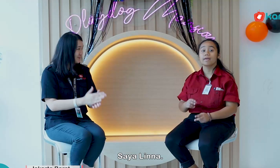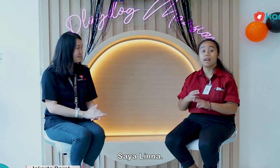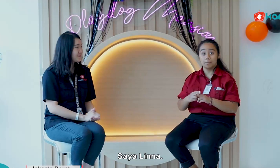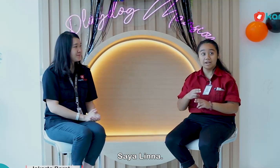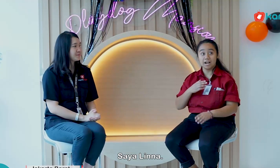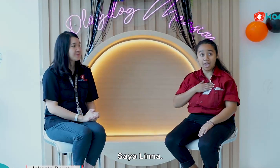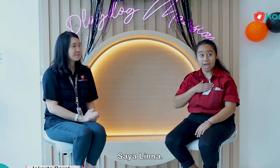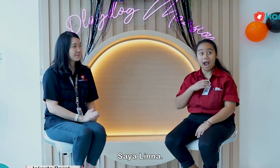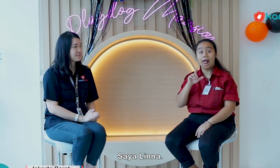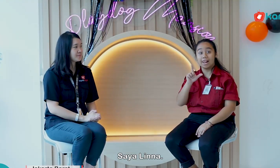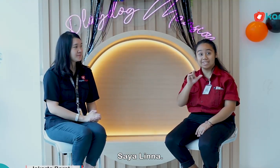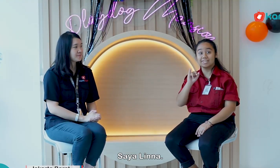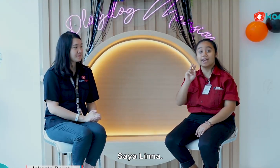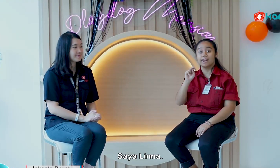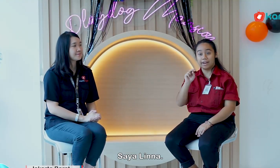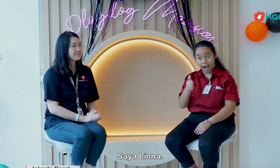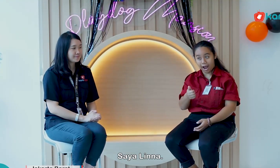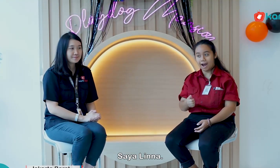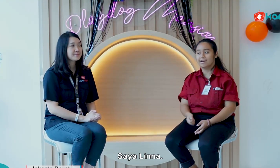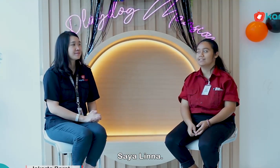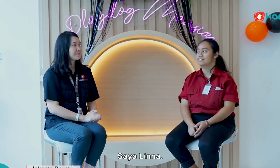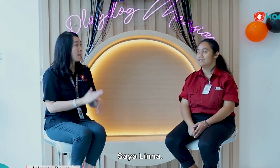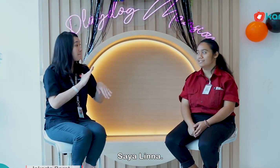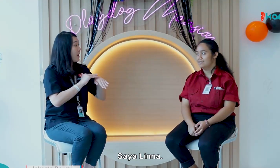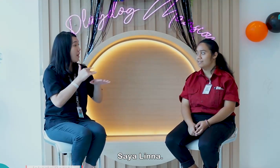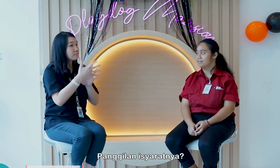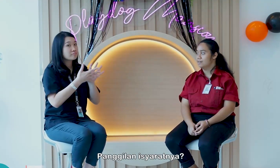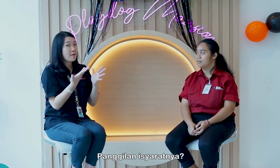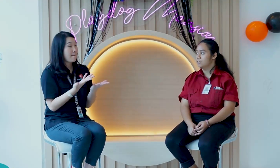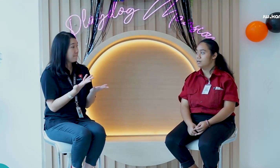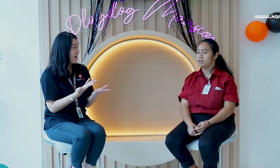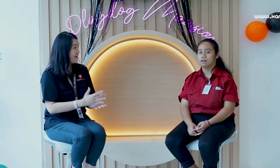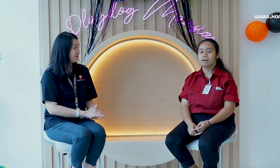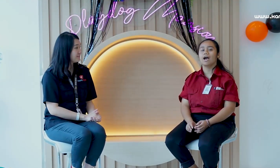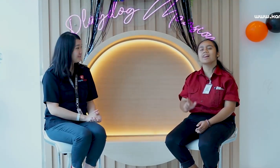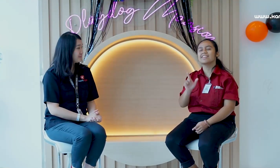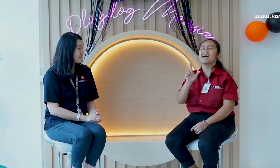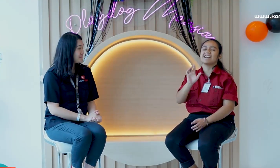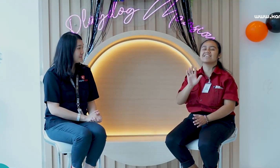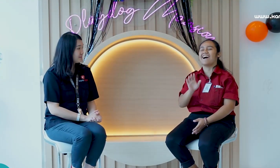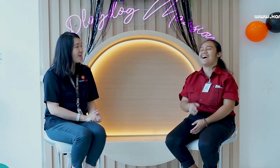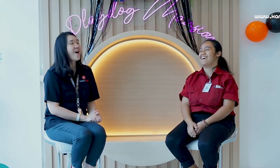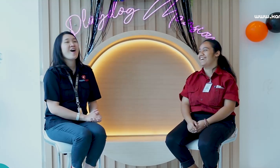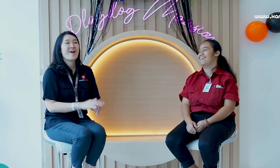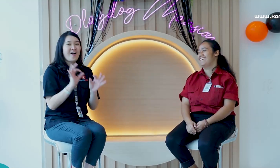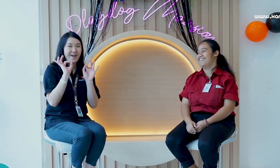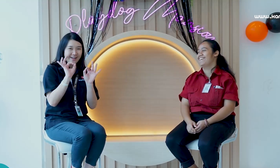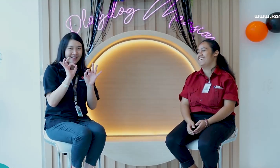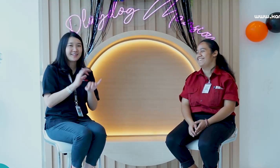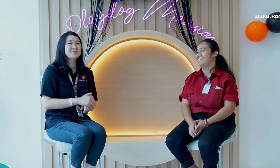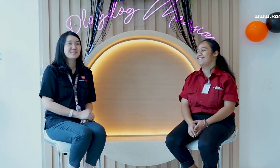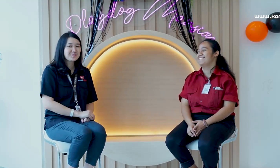Saya Linna. Panggilan isyaratnya? Tidak ada panggilan isyaratnya Oh oke